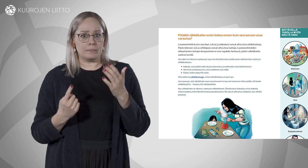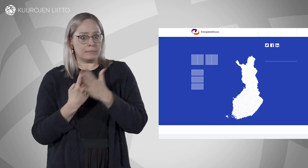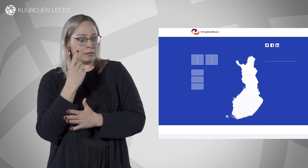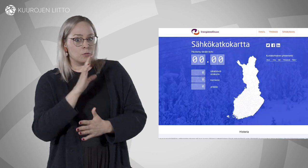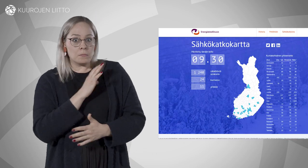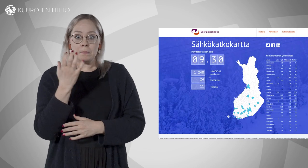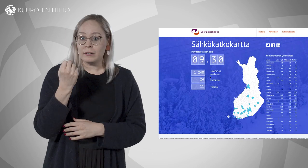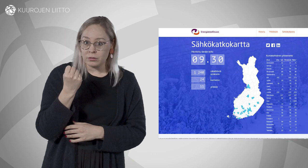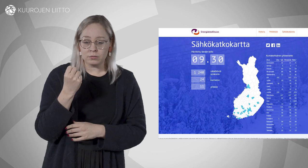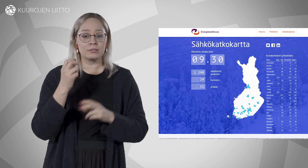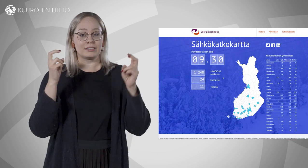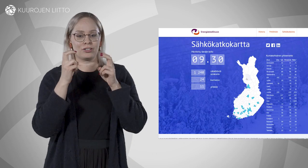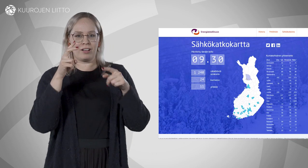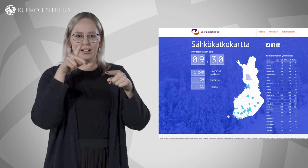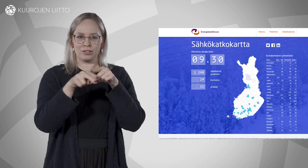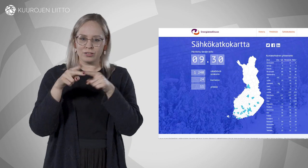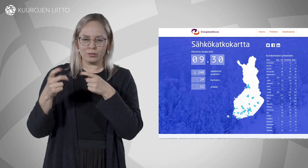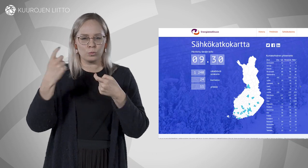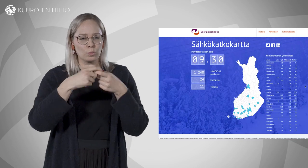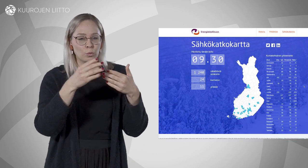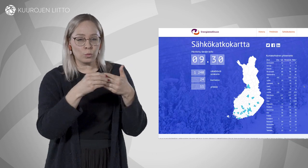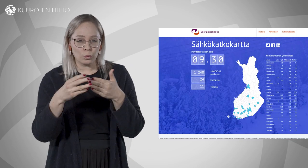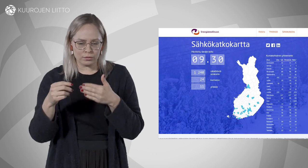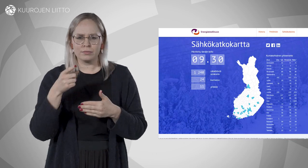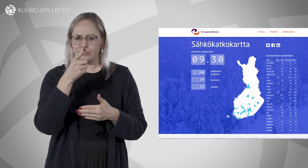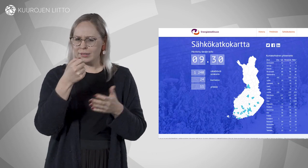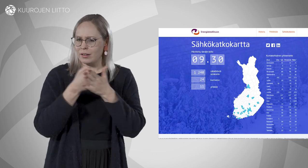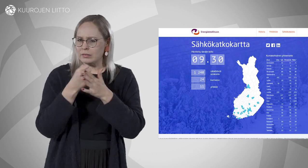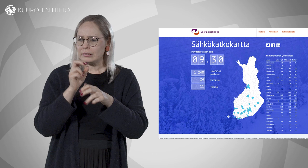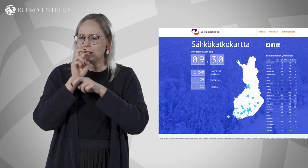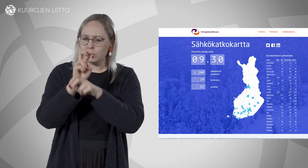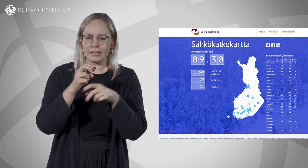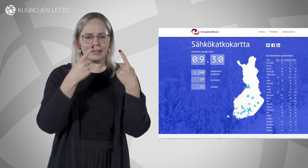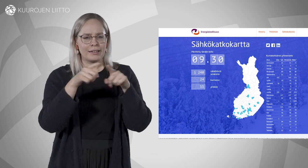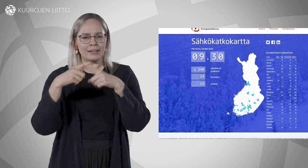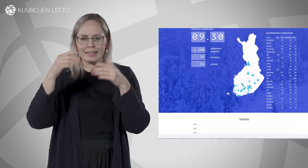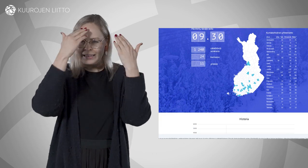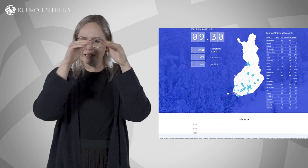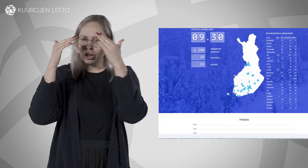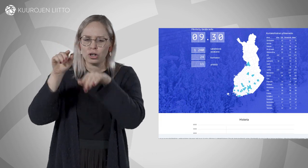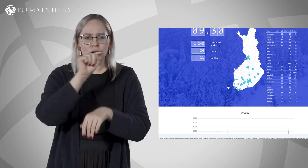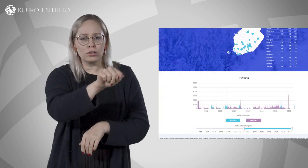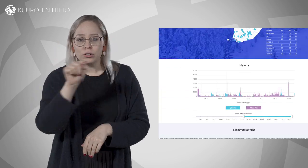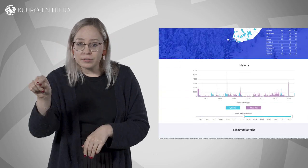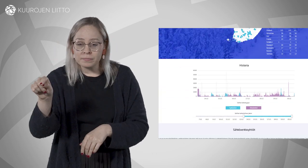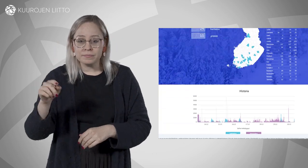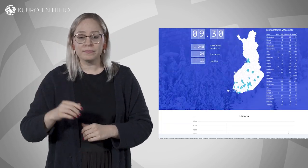Kannattaa seurata eri tiedotusvälineitä, sillä näin saat ajankohtaista tietoa - käsittelemistämme aiheista.